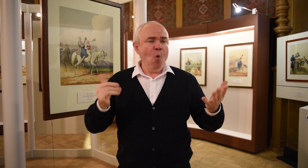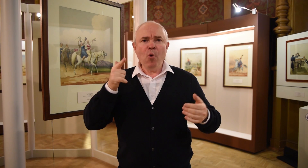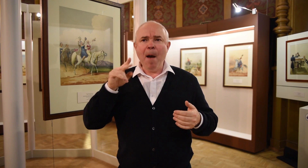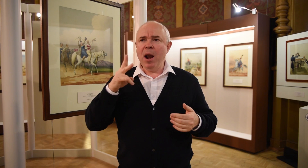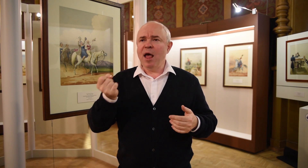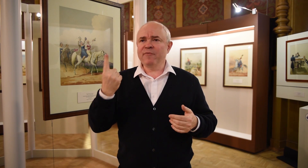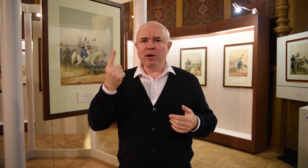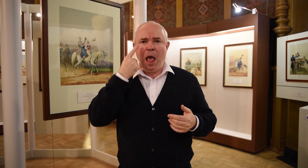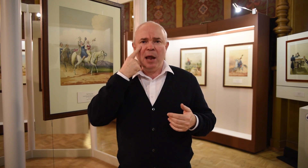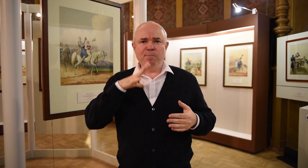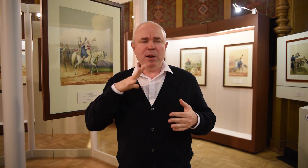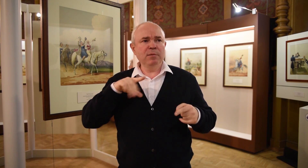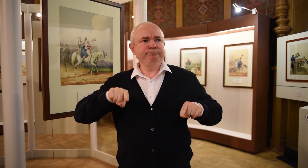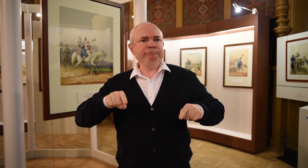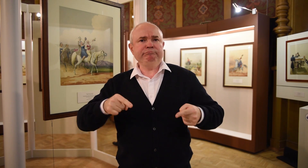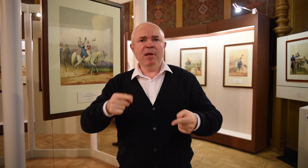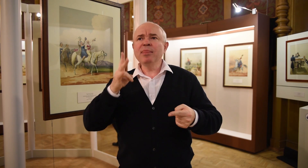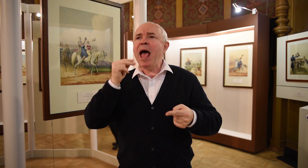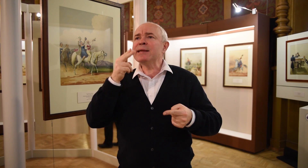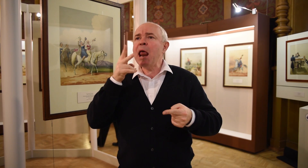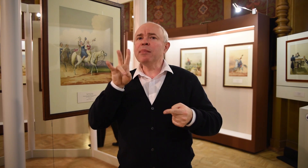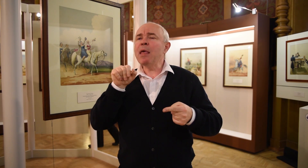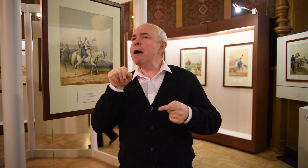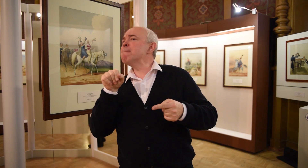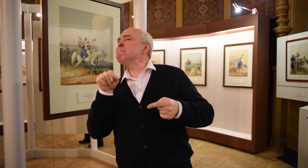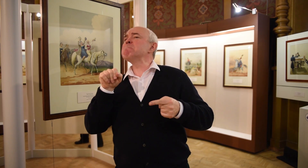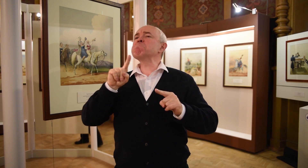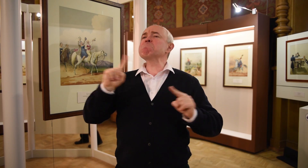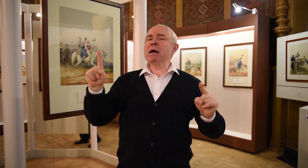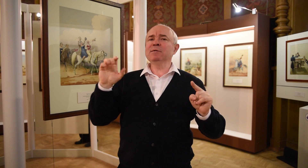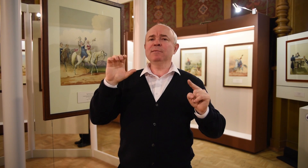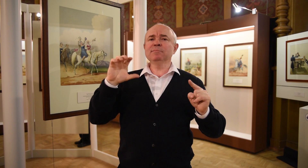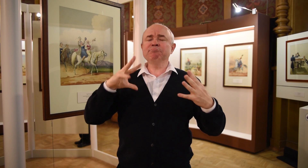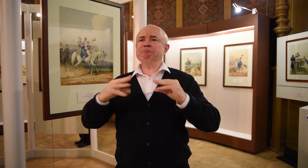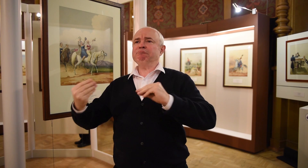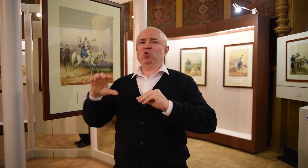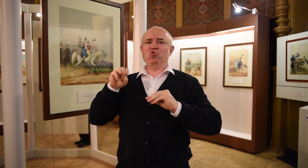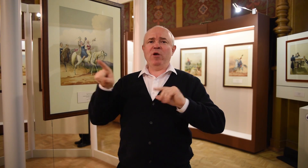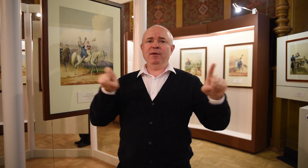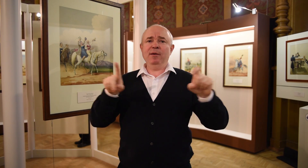Оказывается, у Гампельна был глаз намётан на необычные сюжеты,